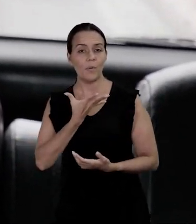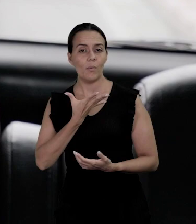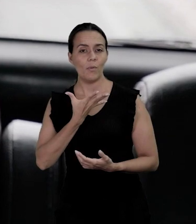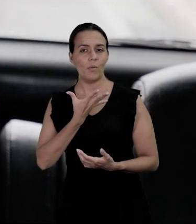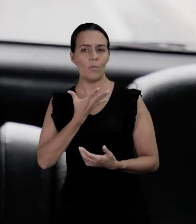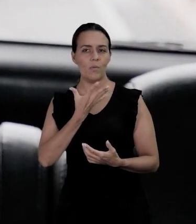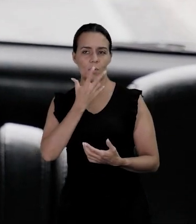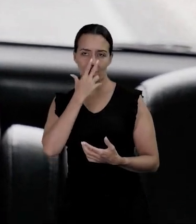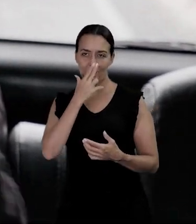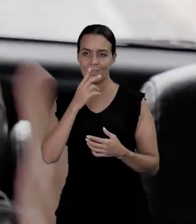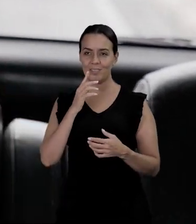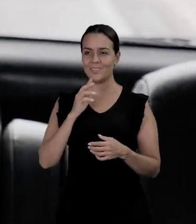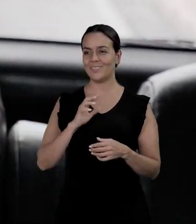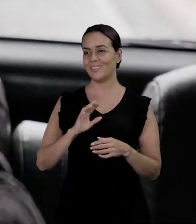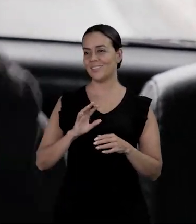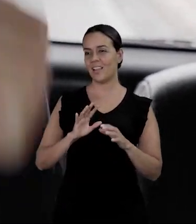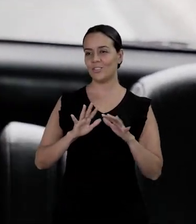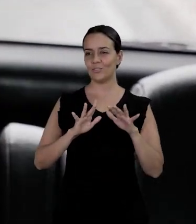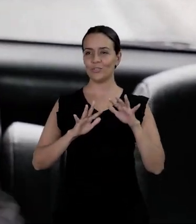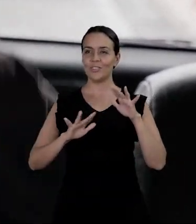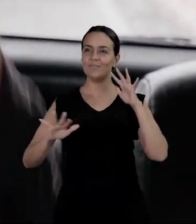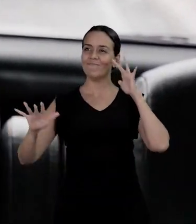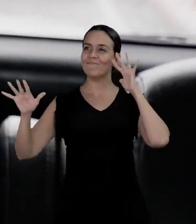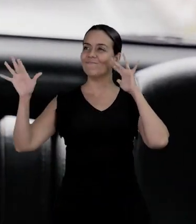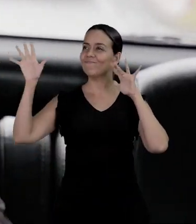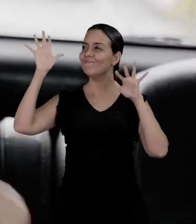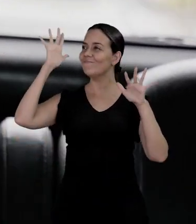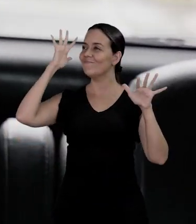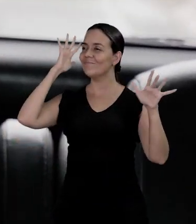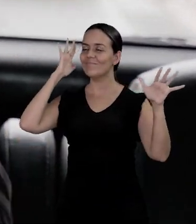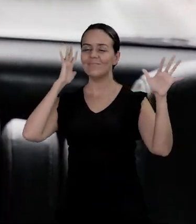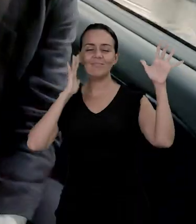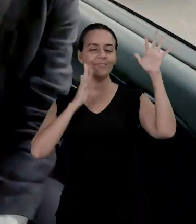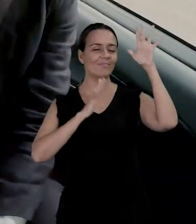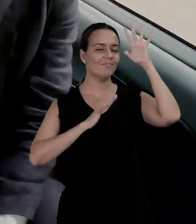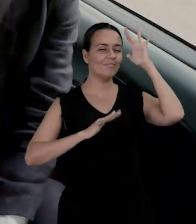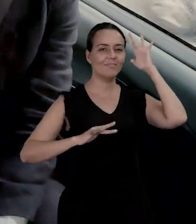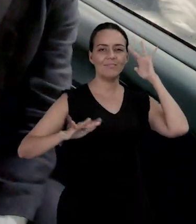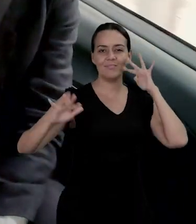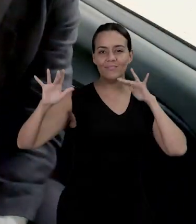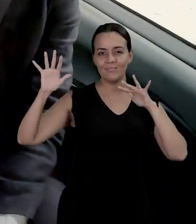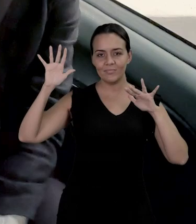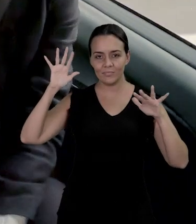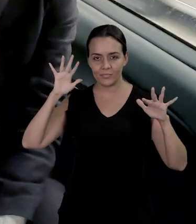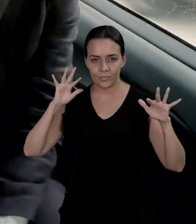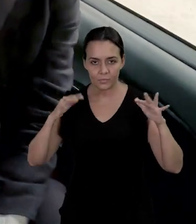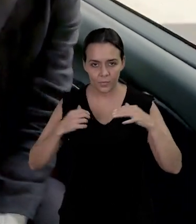parece que a pessoa se drogou e fala: Vou ficar alegre agora, força. E rasga a roupa e tira a roupa debaixo do sol.